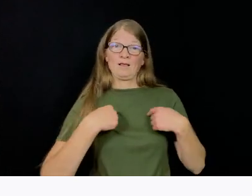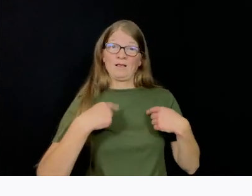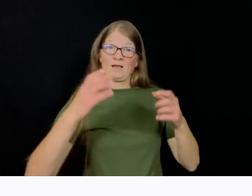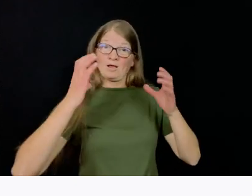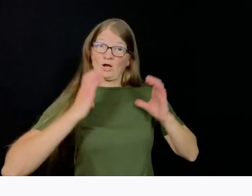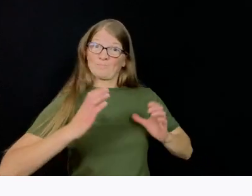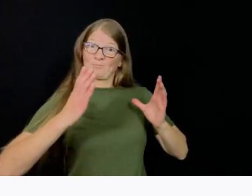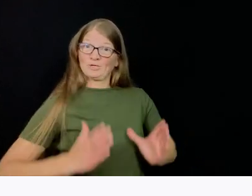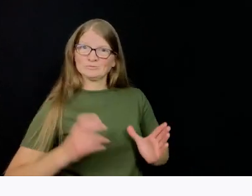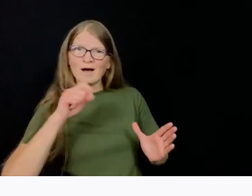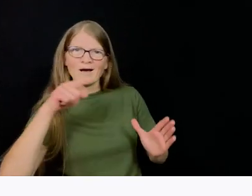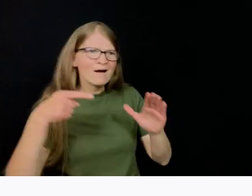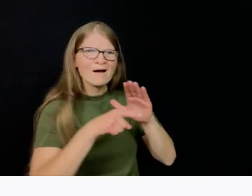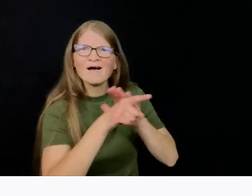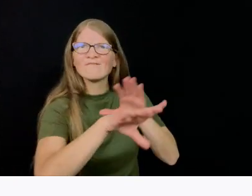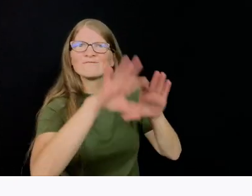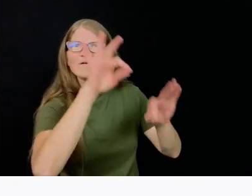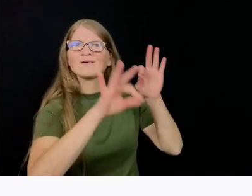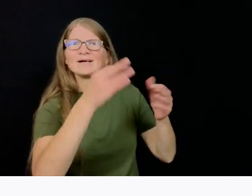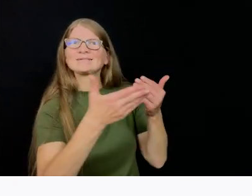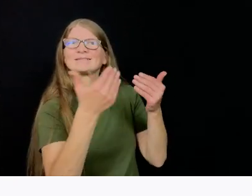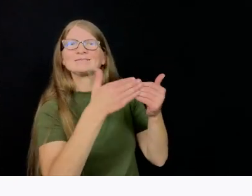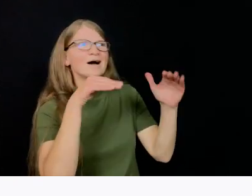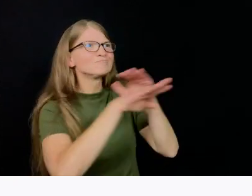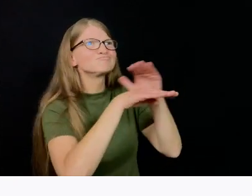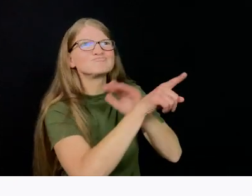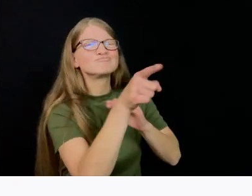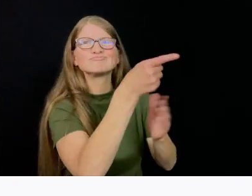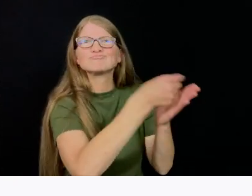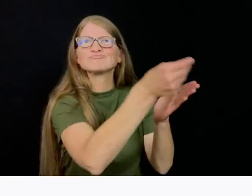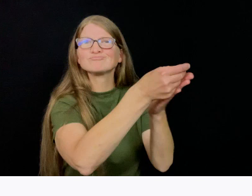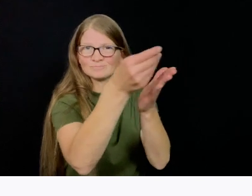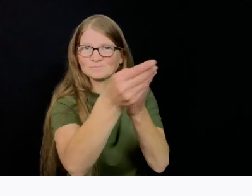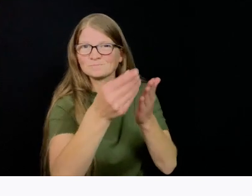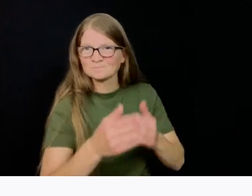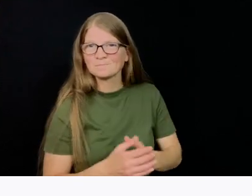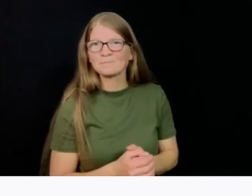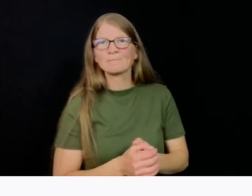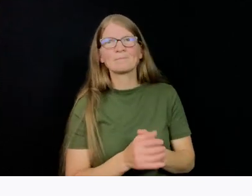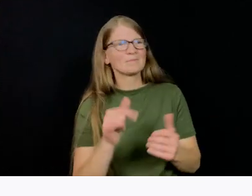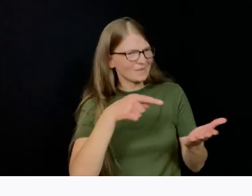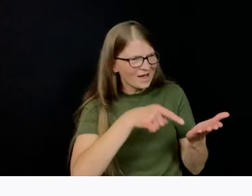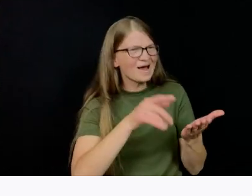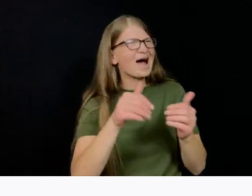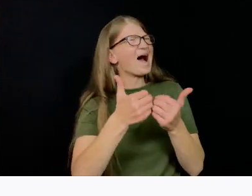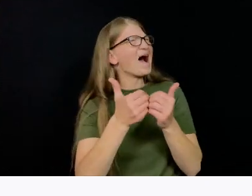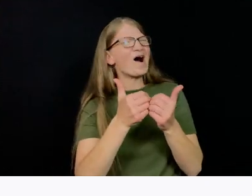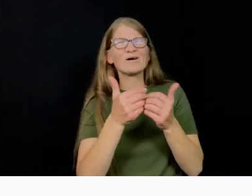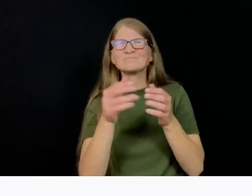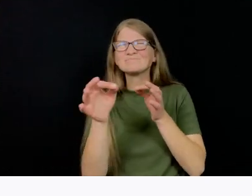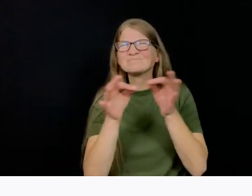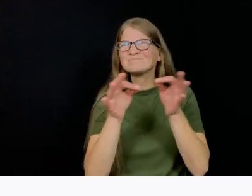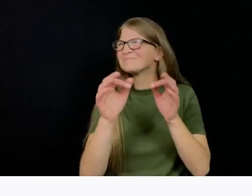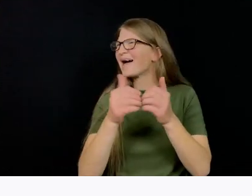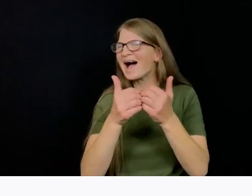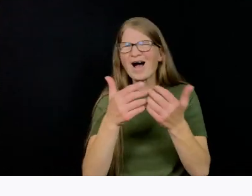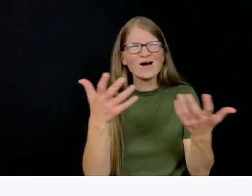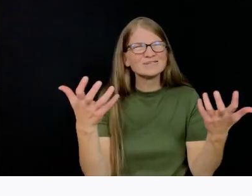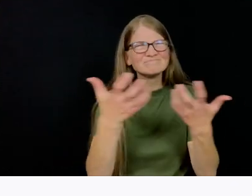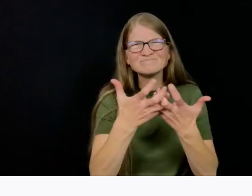المنتجات الجديدة والتعرّف عليها حتى عندما يكون من الصعب وصفها بالكلمات لنفترض أنكم تتسوقون لشراء ملابس العمل من المنزل